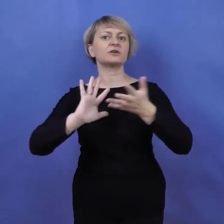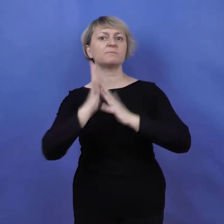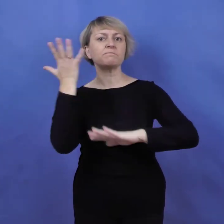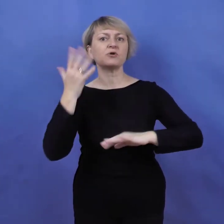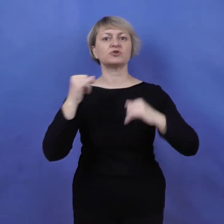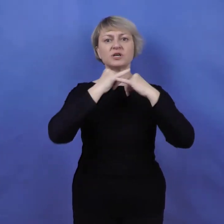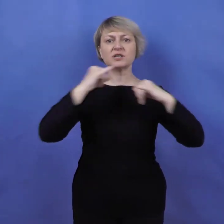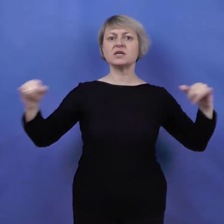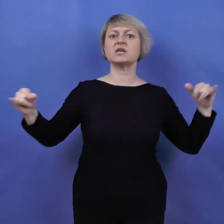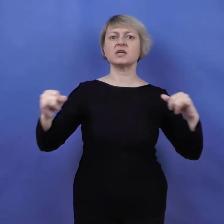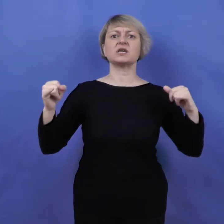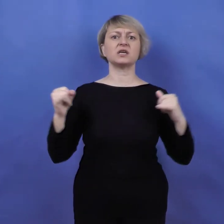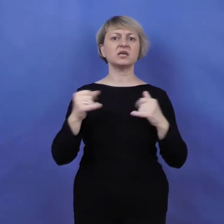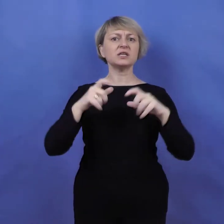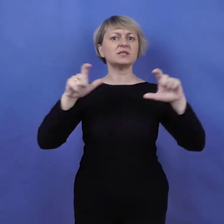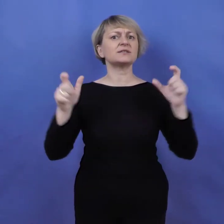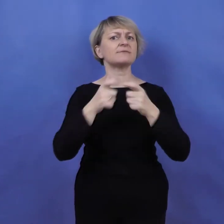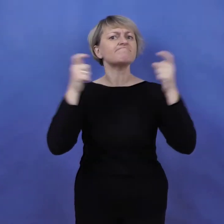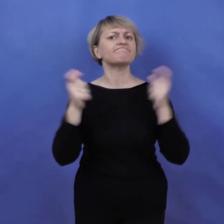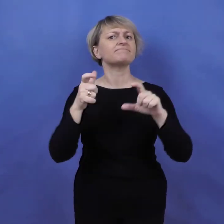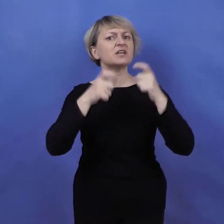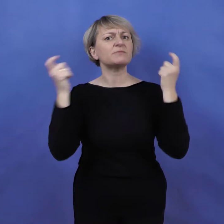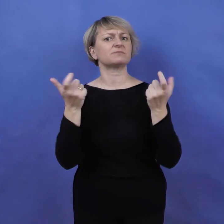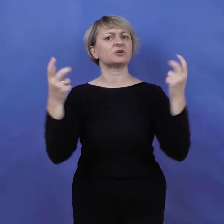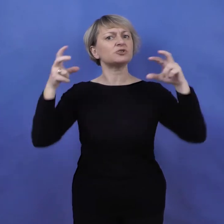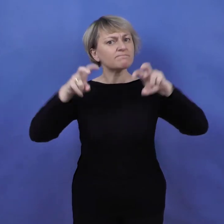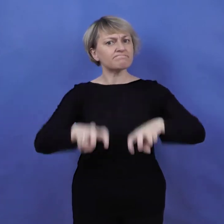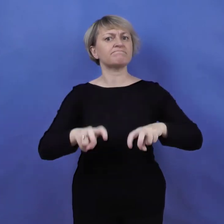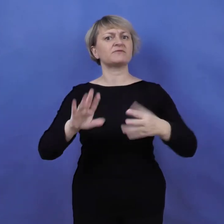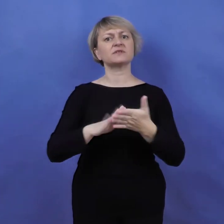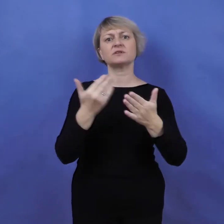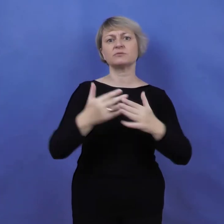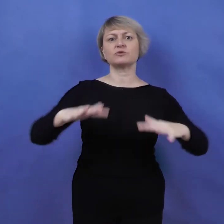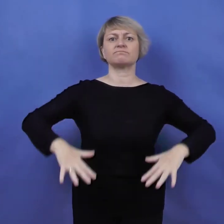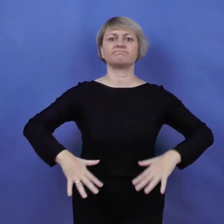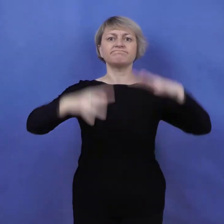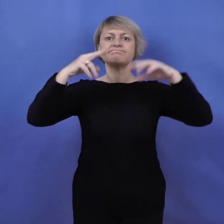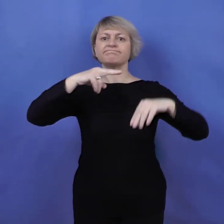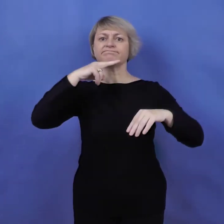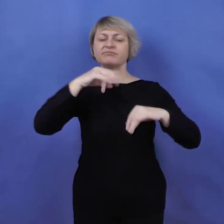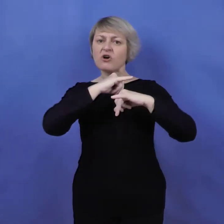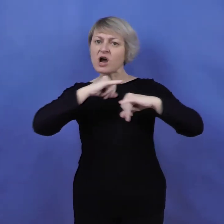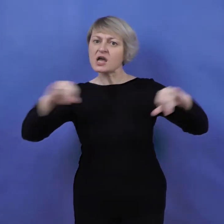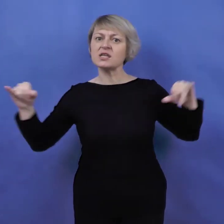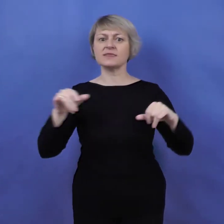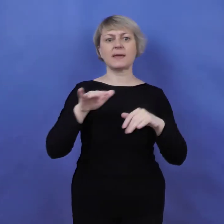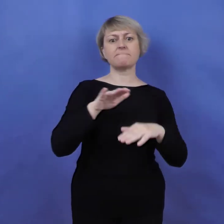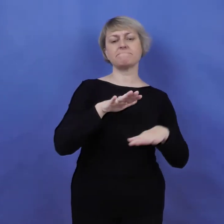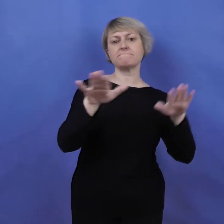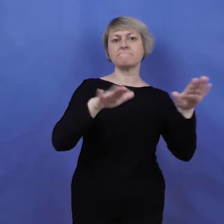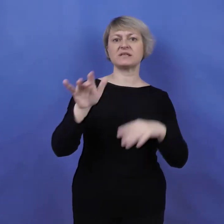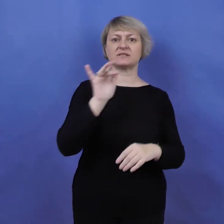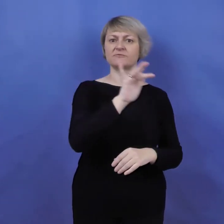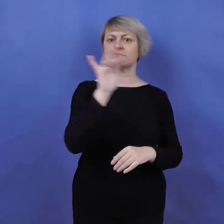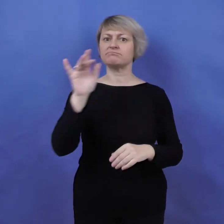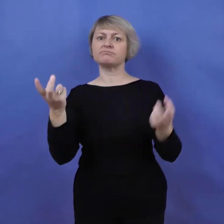klęskami żywiołowymi i innymi miejscowymi zagrożeniami.